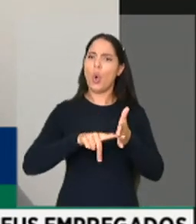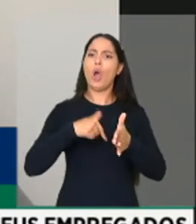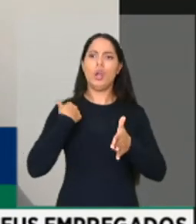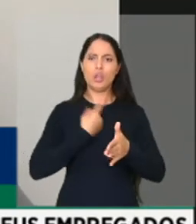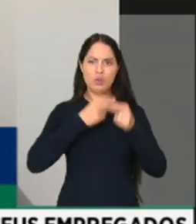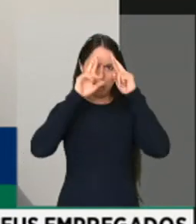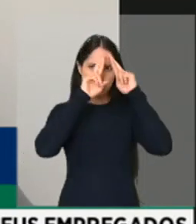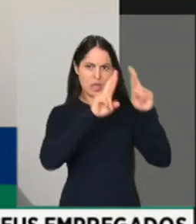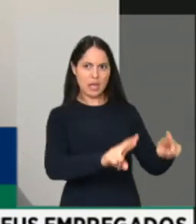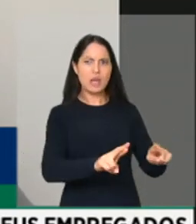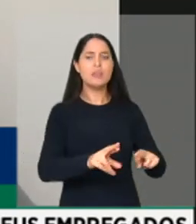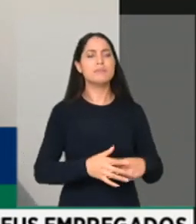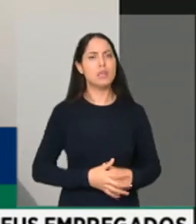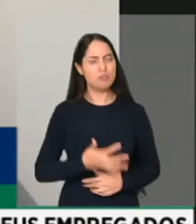TEM O NOSSO RESPEITO A NOSSA ADMIRAÇÃO. ACHAMOS PORÉM